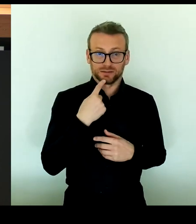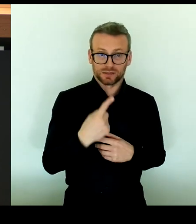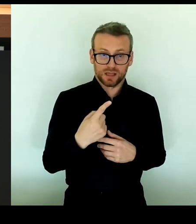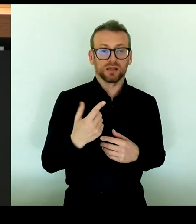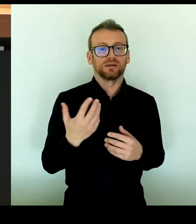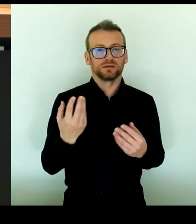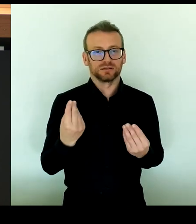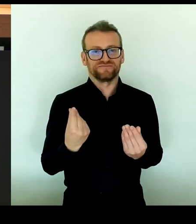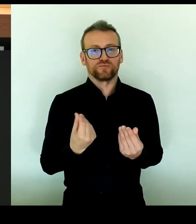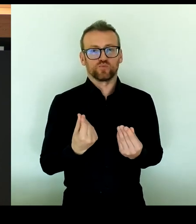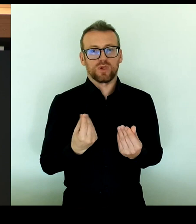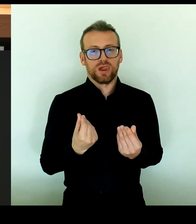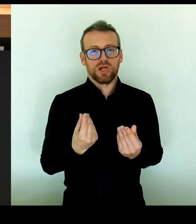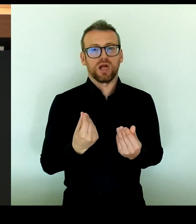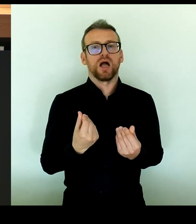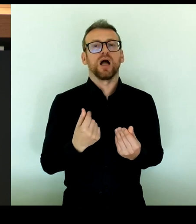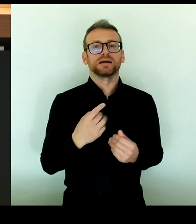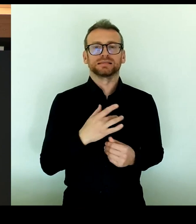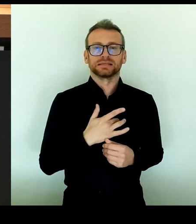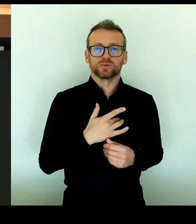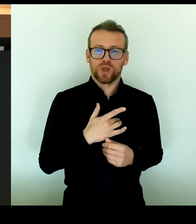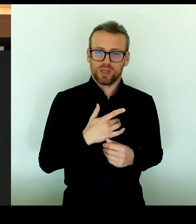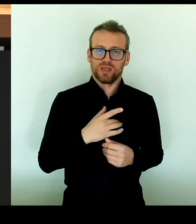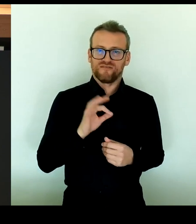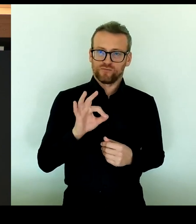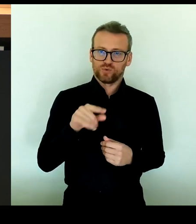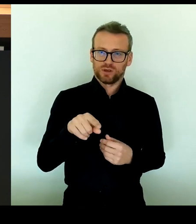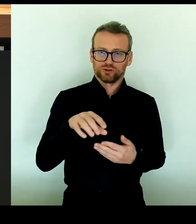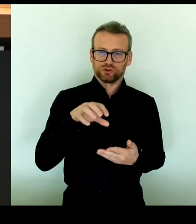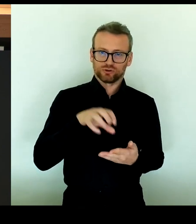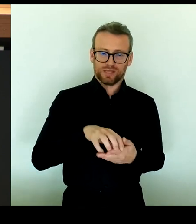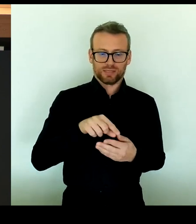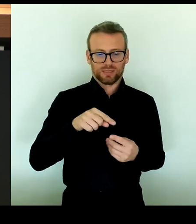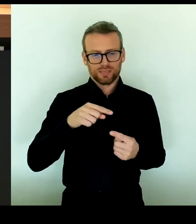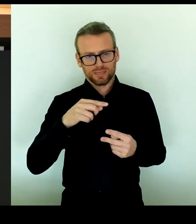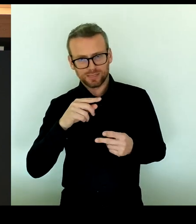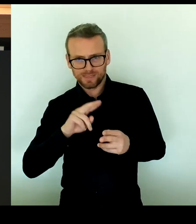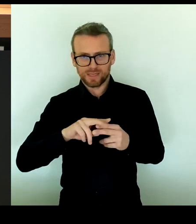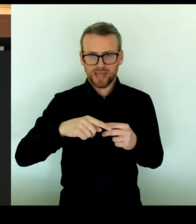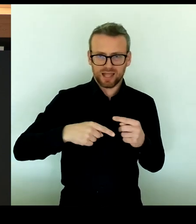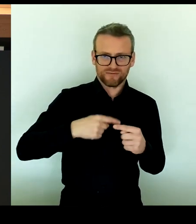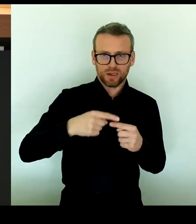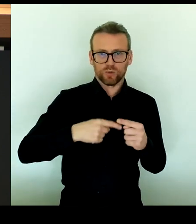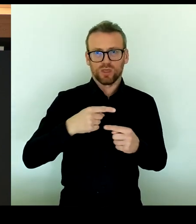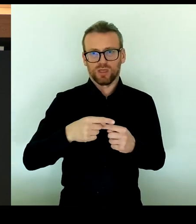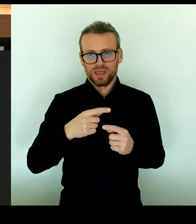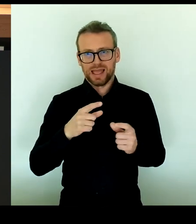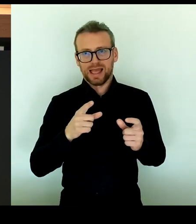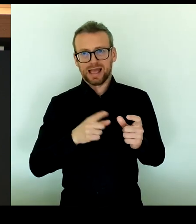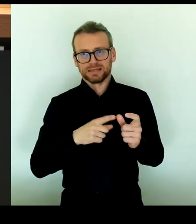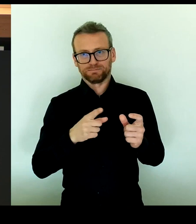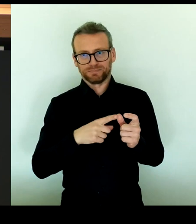besprochen. Denken Sie an Lichterfelde Süd, wo ohne jede verkehrliche Erschließung 2.700 Wohnung geplant sind, Denken Sie an Falkenberg.